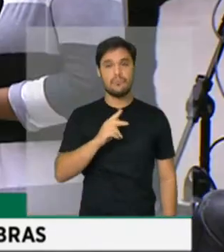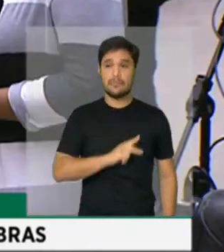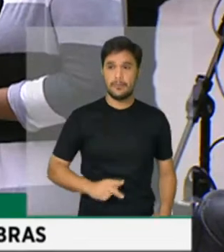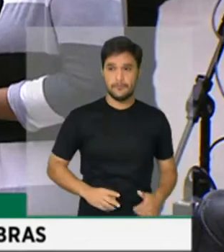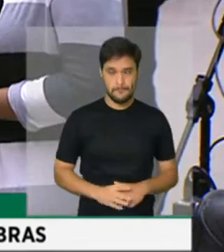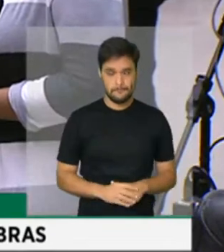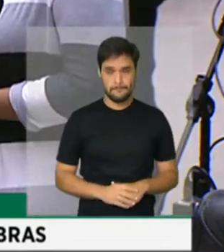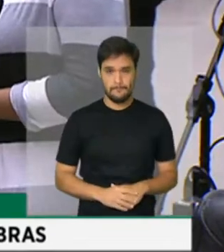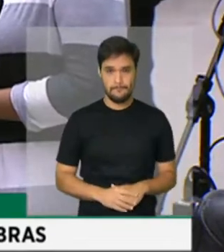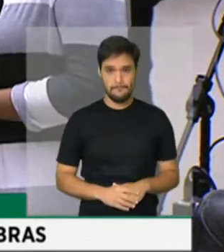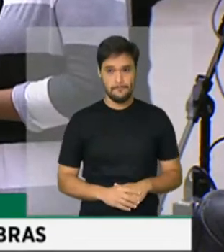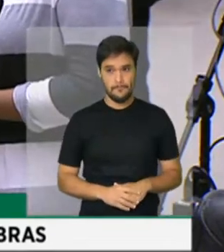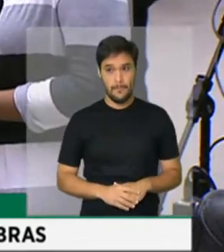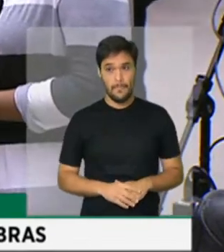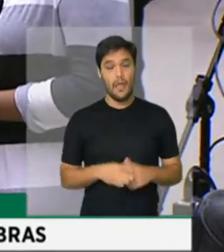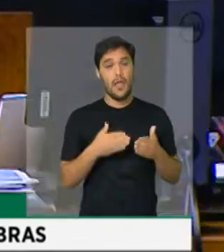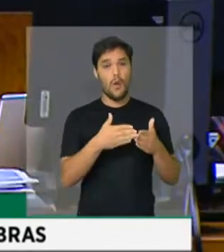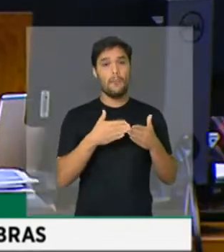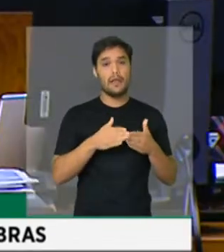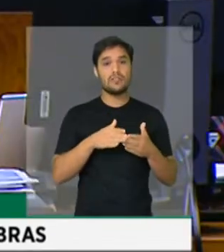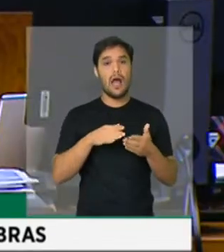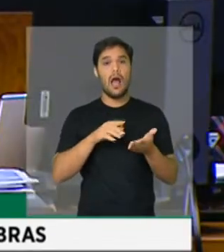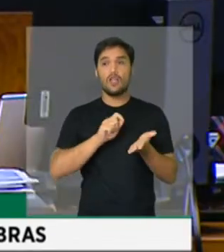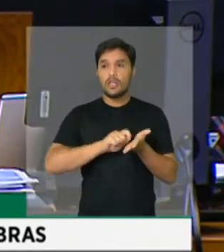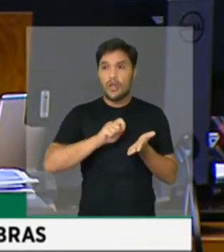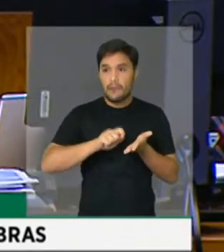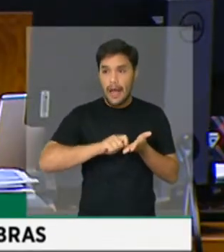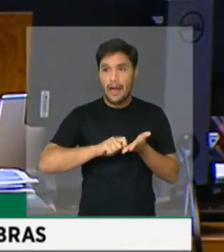DISSE, SU SOU CASADO COM UMA MULHER, UMA MULHER, E NÃO UMA BARATA, SOU FILHO DE UMA MÃ E, NÃO DE UMA CHOCADEIRA,